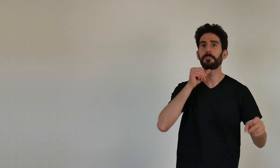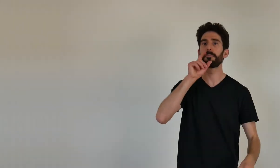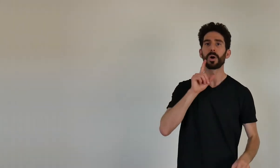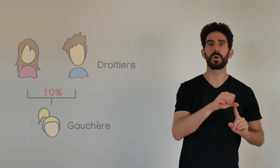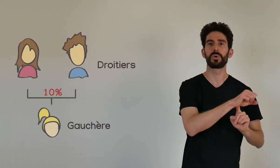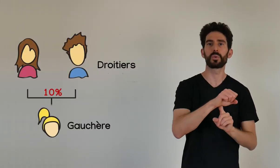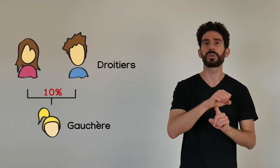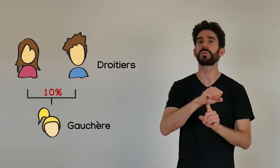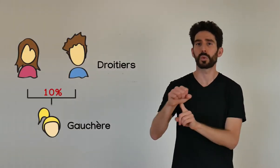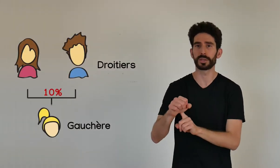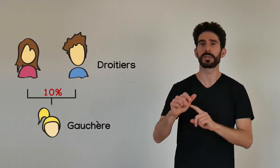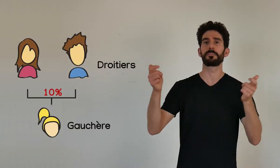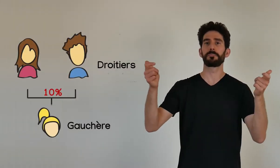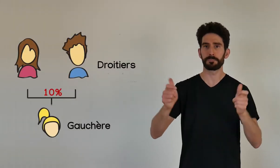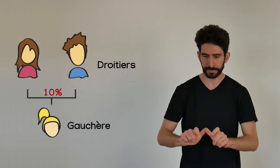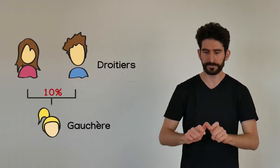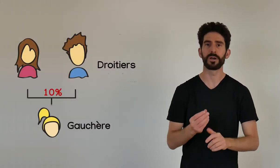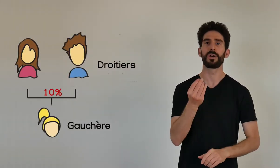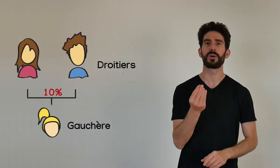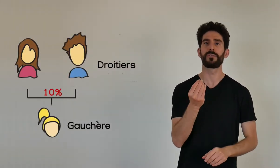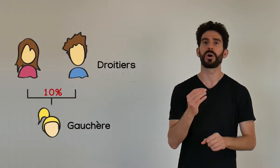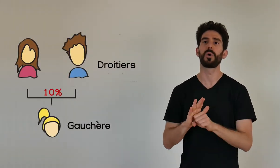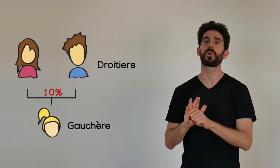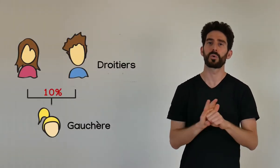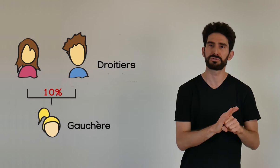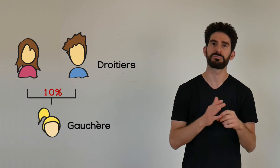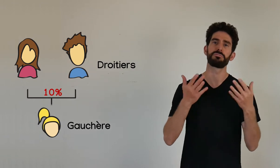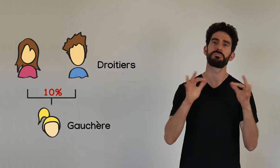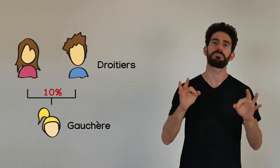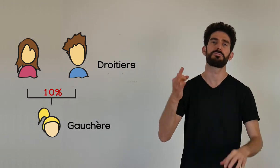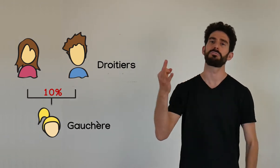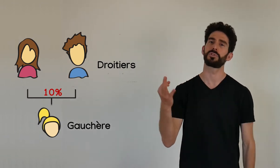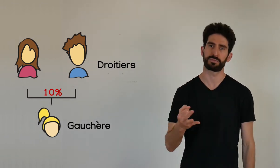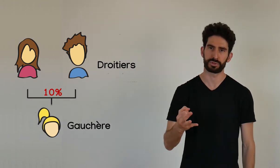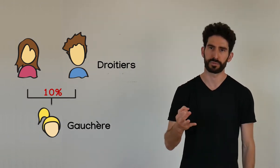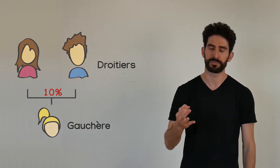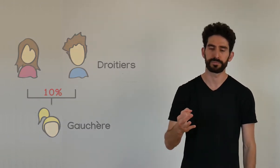Il y a 10% de chances que deux parents droitiers aient un enfant gaucher.